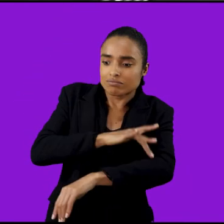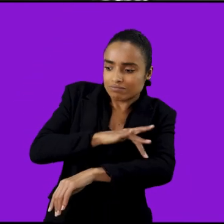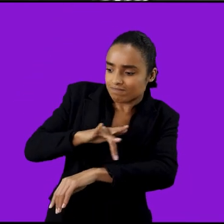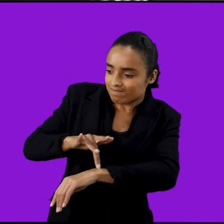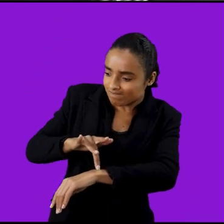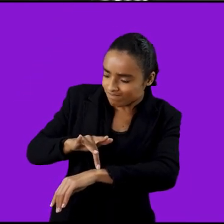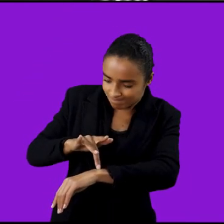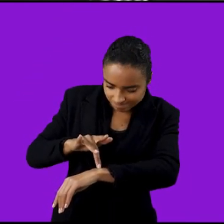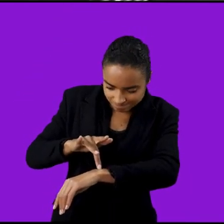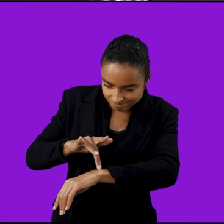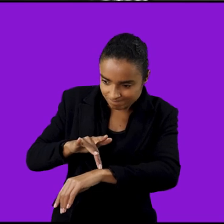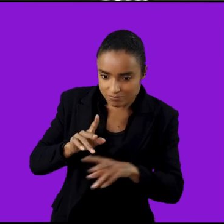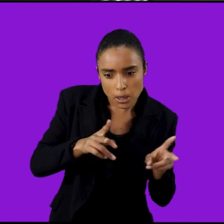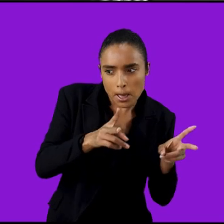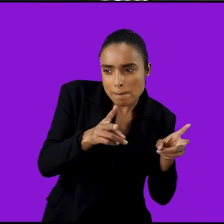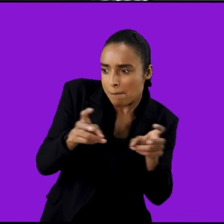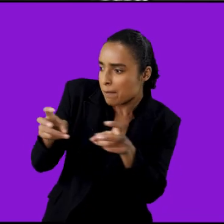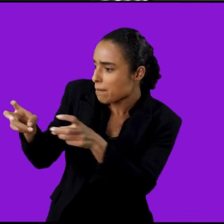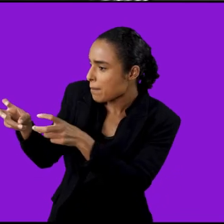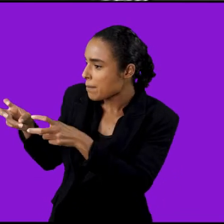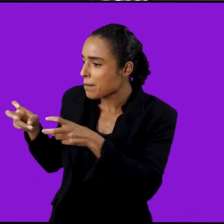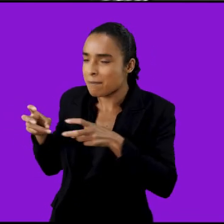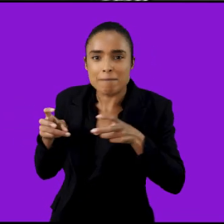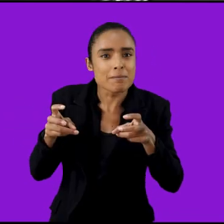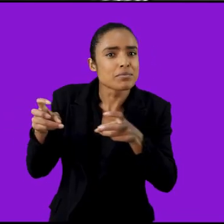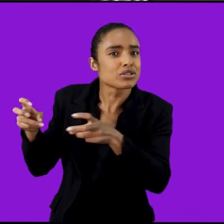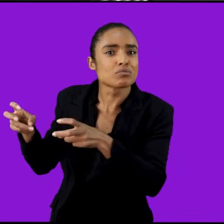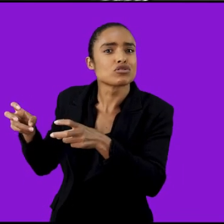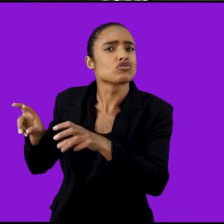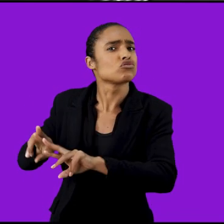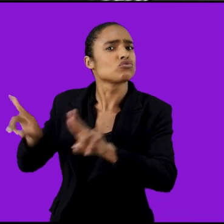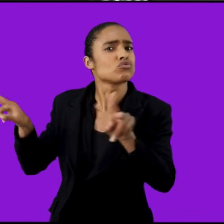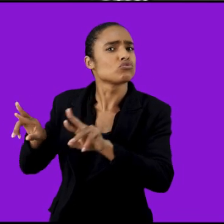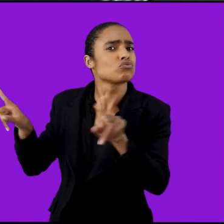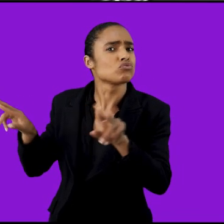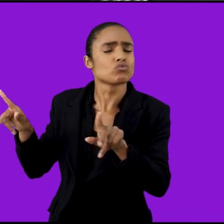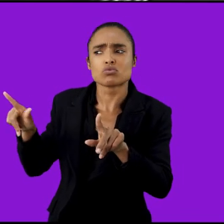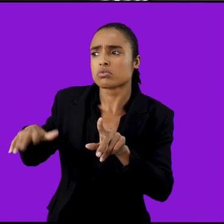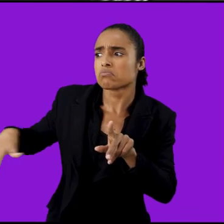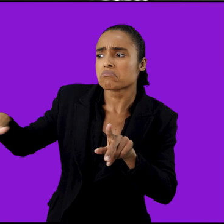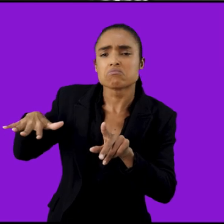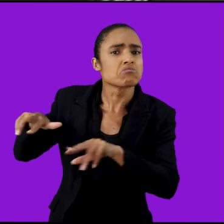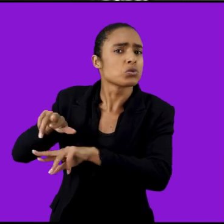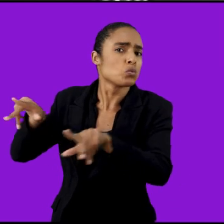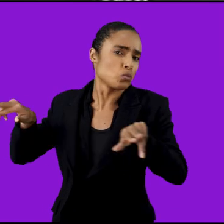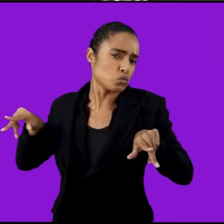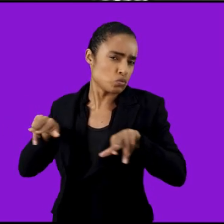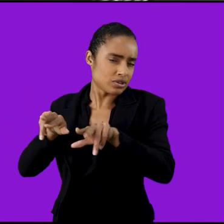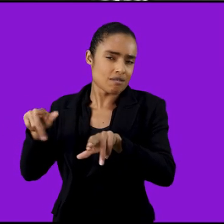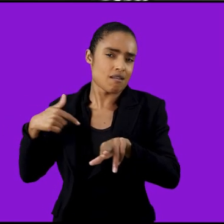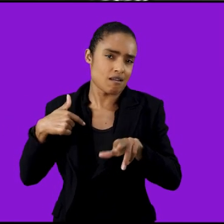que com olhar limpo de novo, né? Eu, pra montar a pauta aqui. Eu fiquei estudando a